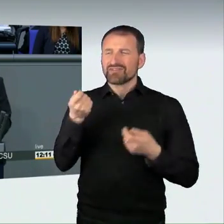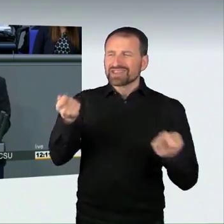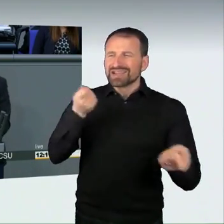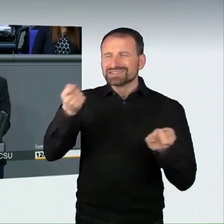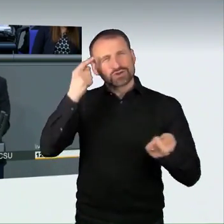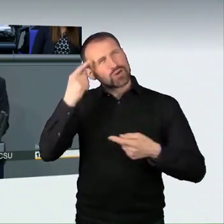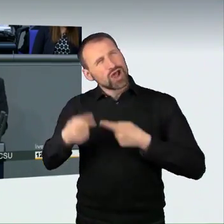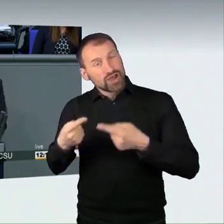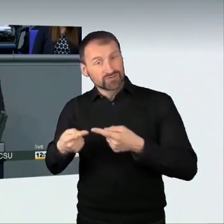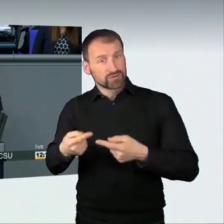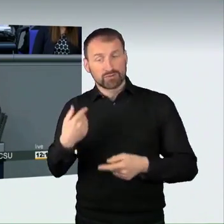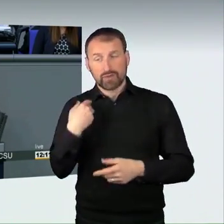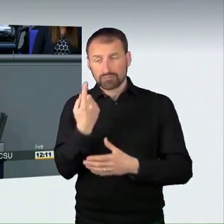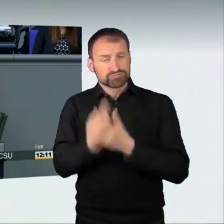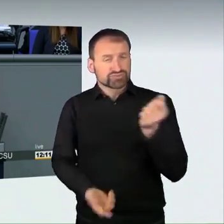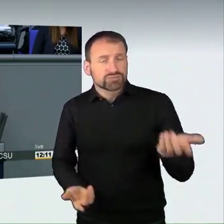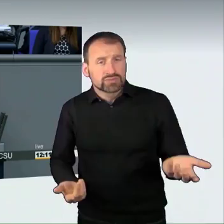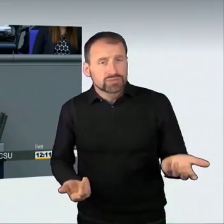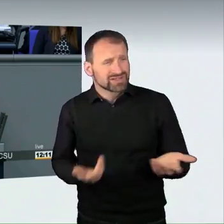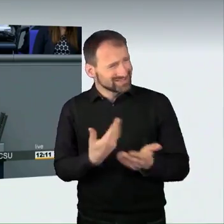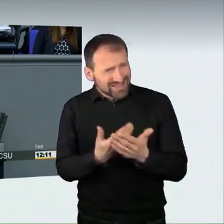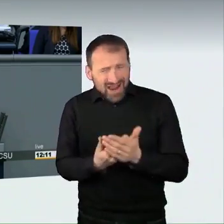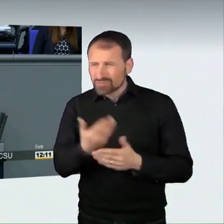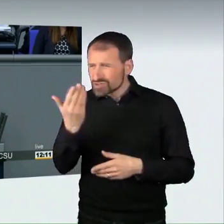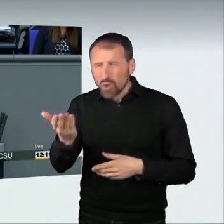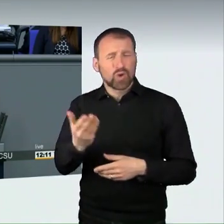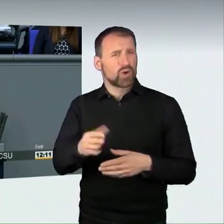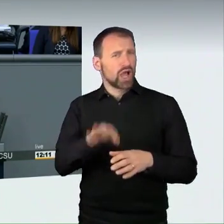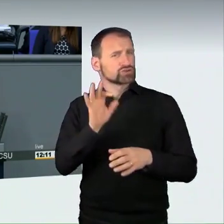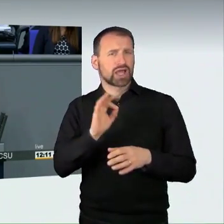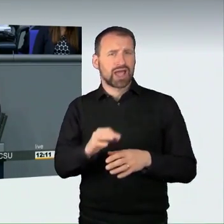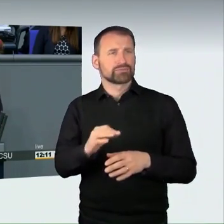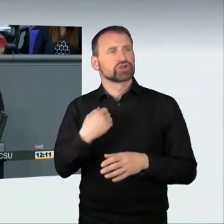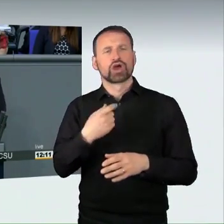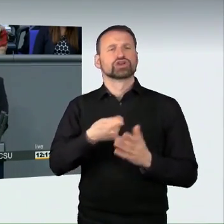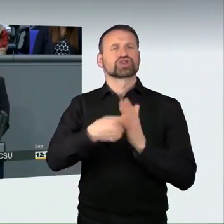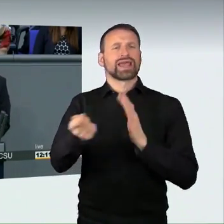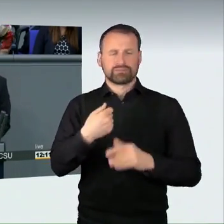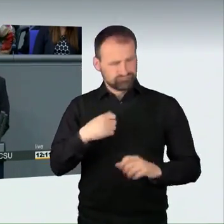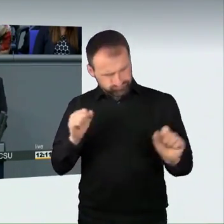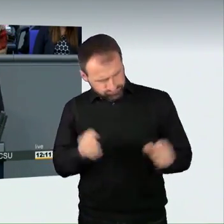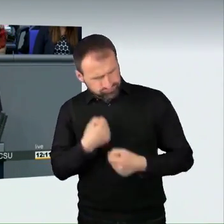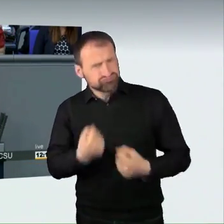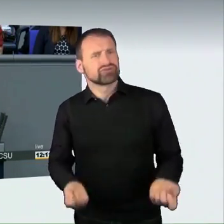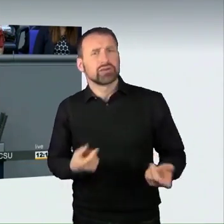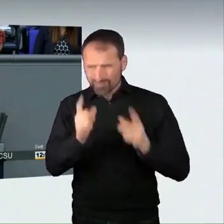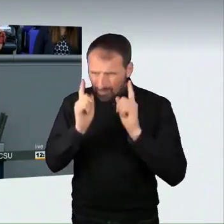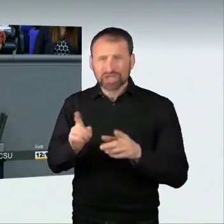wir solche Ausnahmen nicht mitmachen. (Applaus)